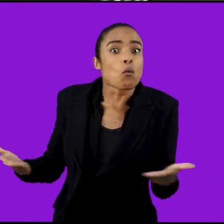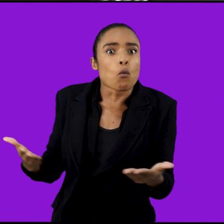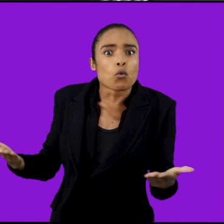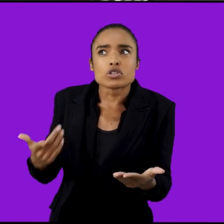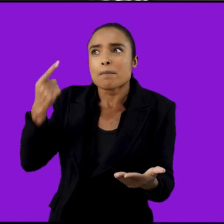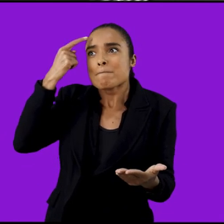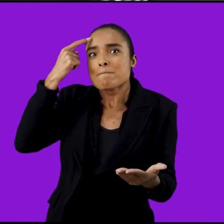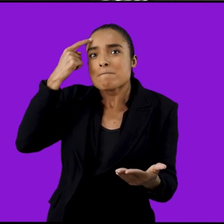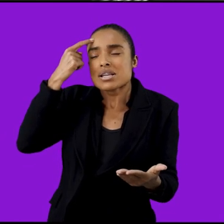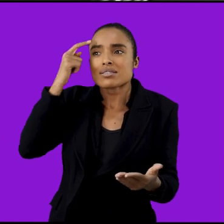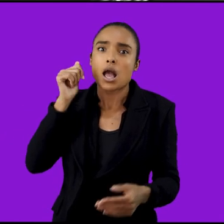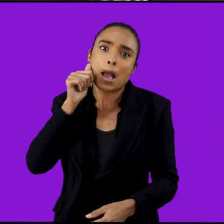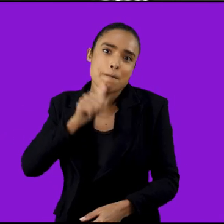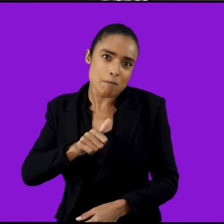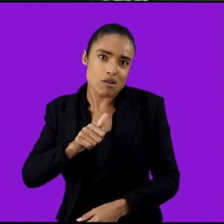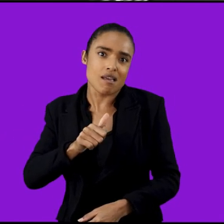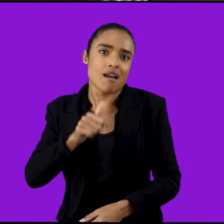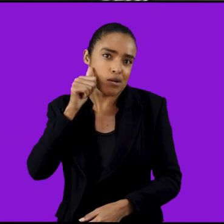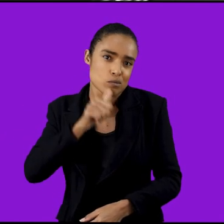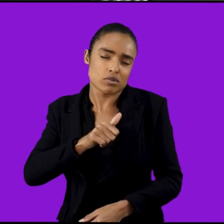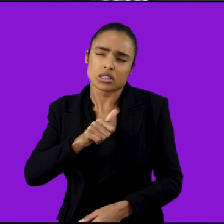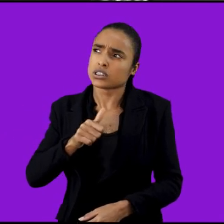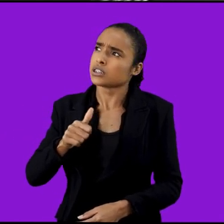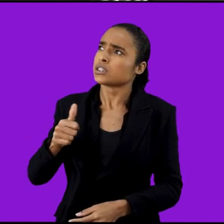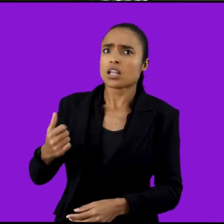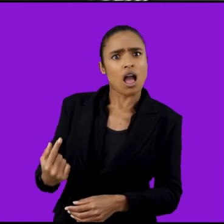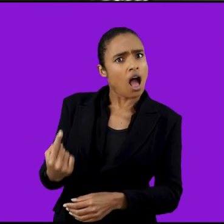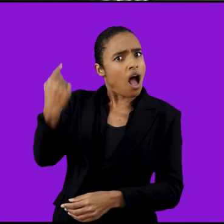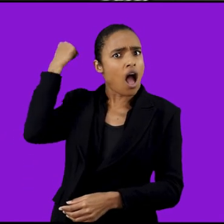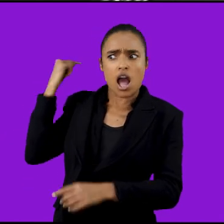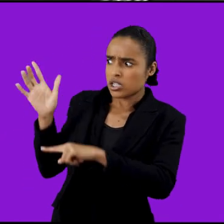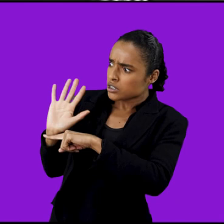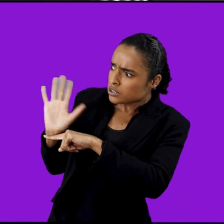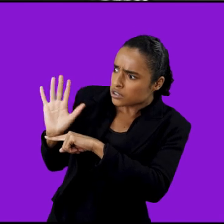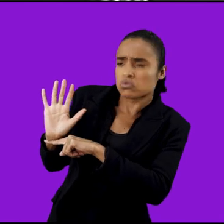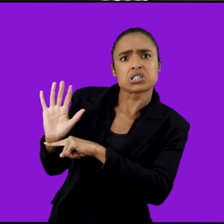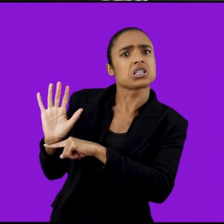Né? Porque por exemplo. Os personagens mulher no entretenimento que a gente consumia era